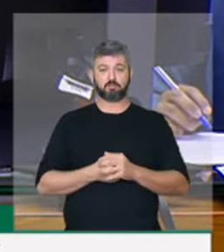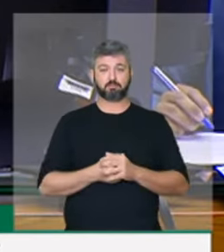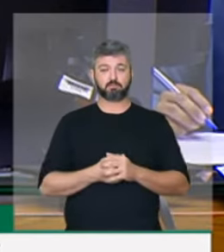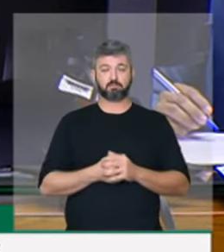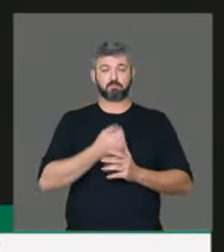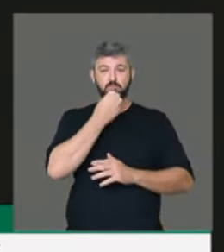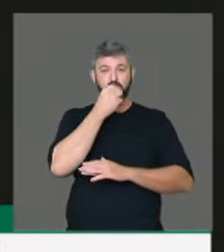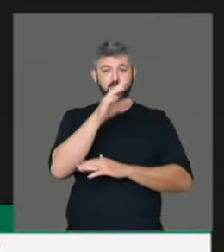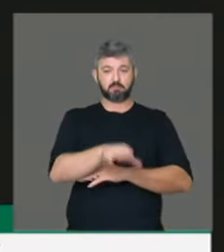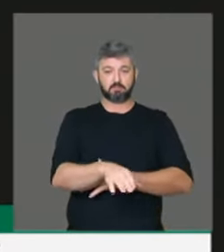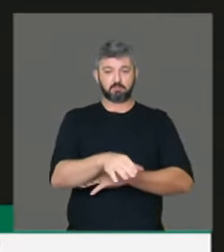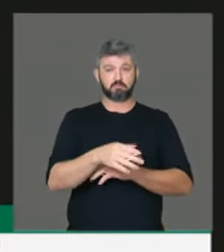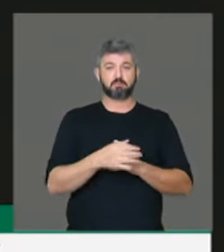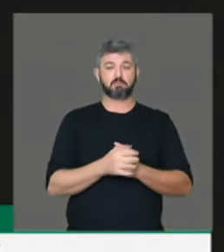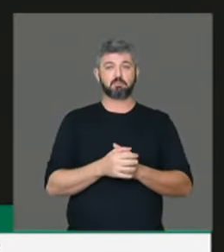PRESIDENTE, ARTHUR LIRA... ELE PARABENIZA A UNIDADE DOS